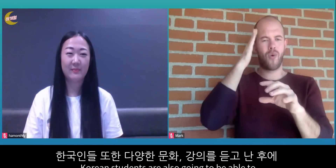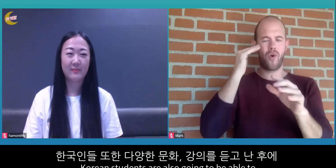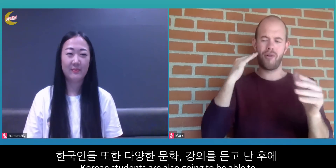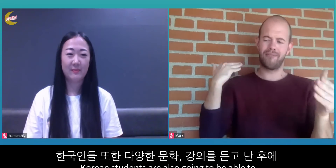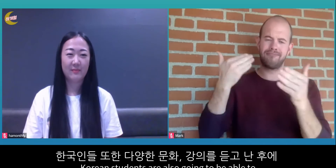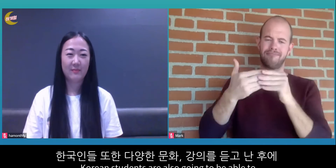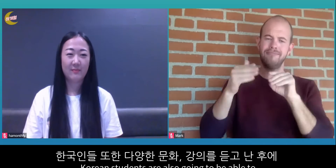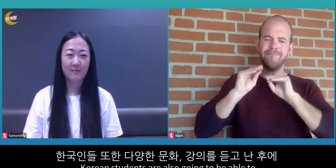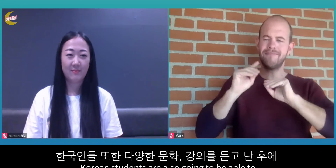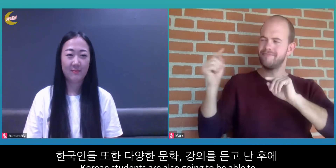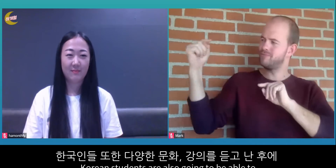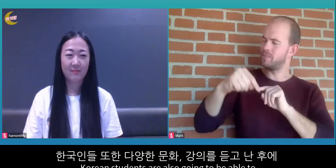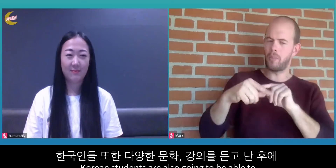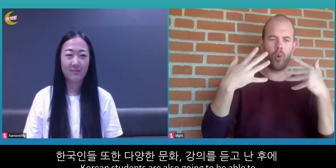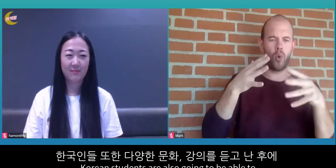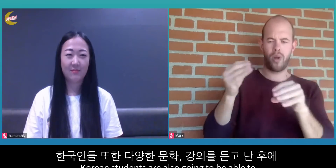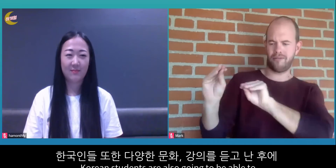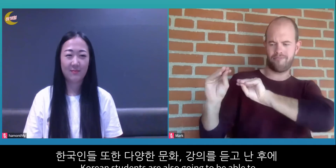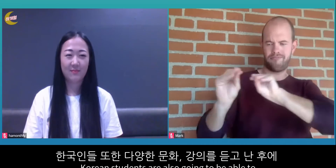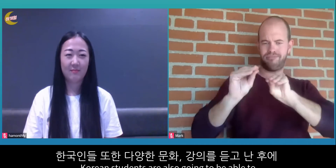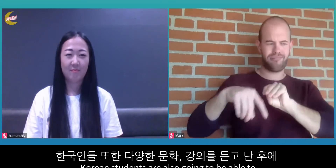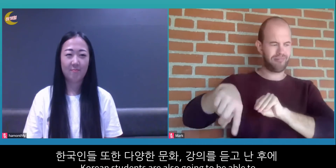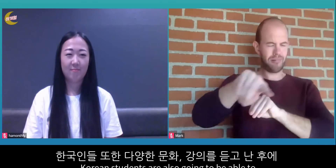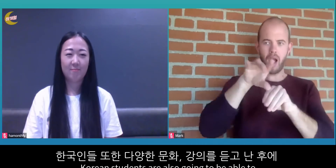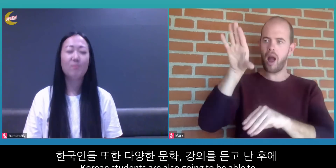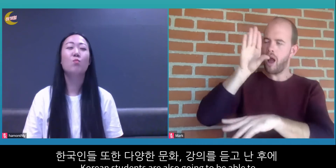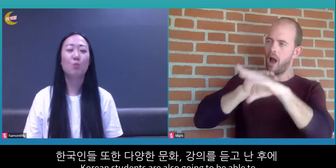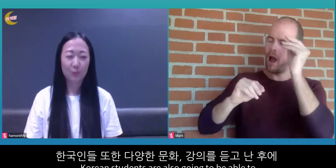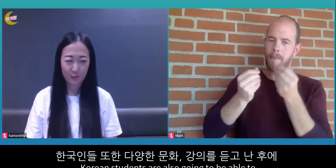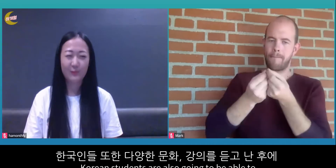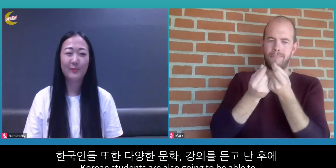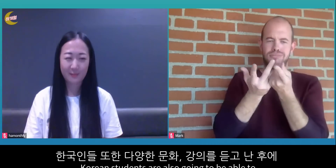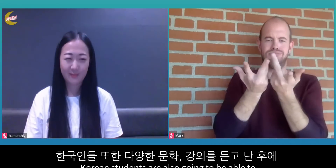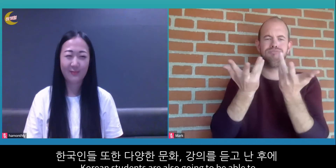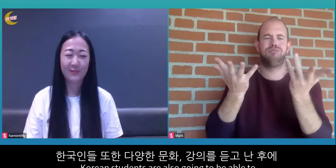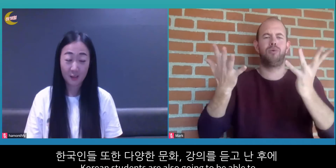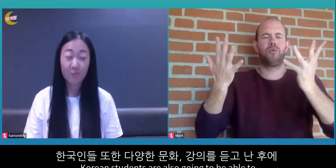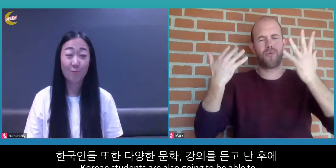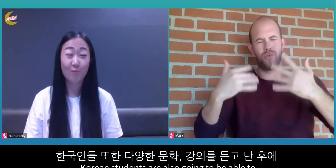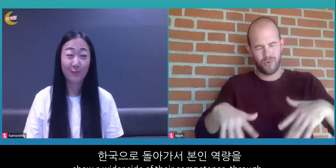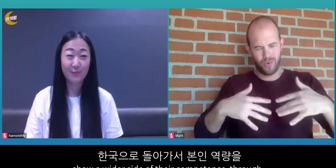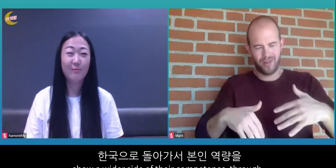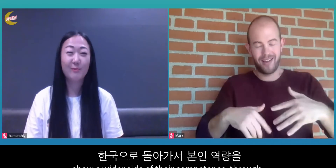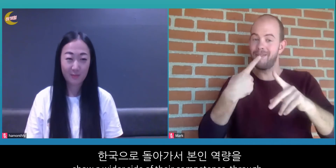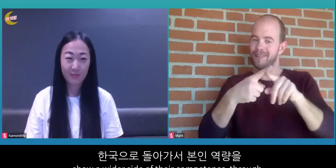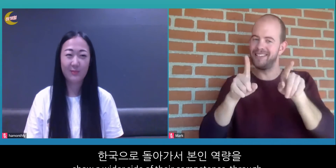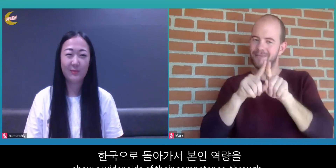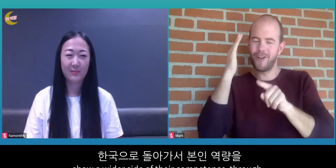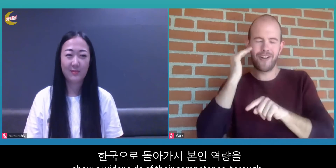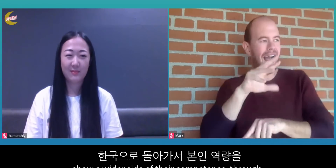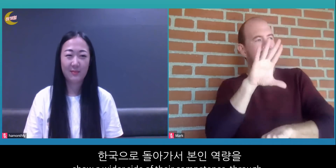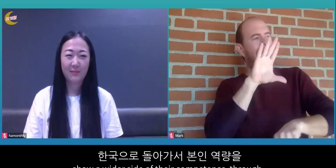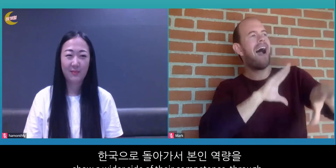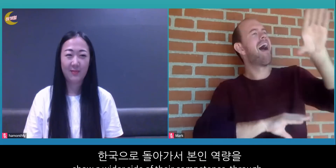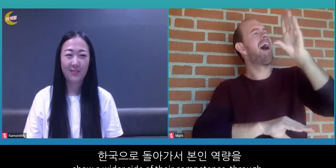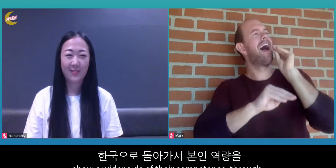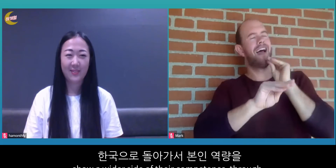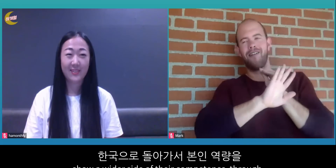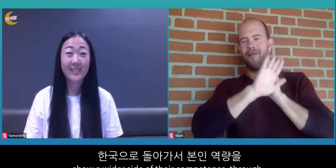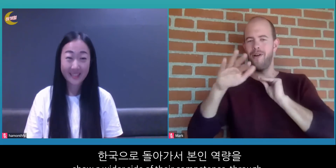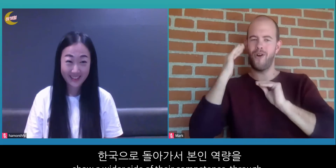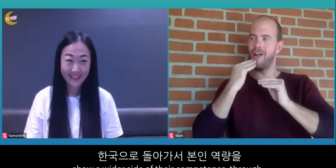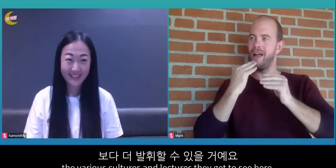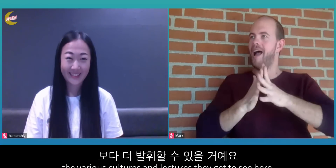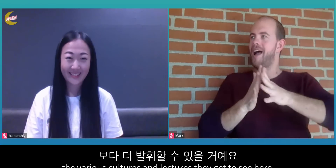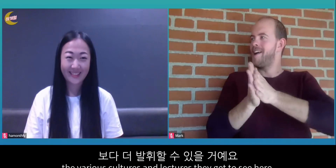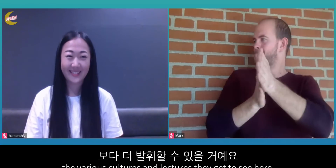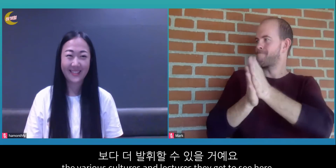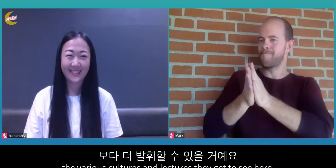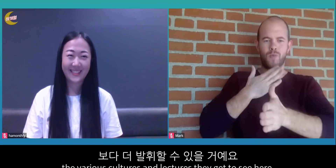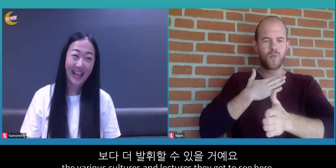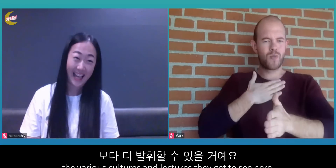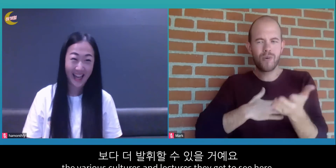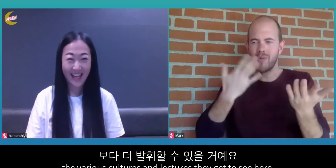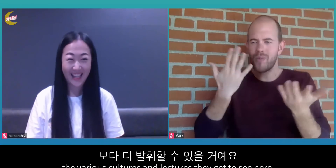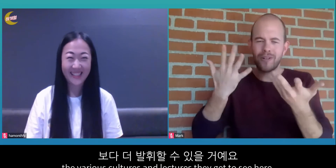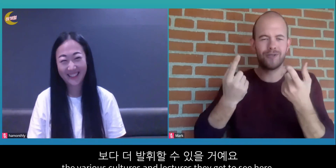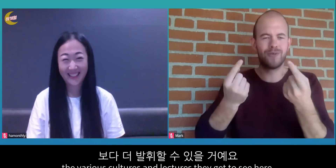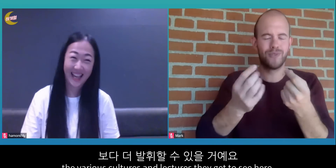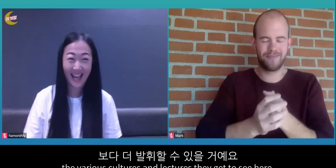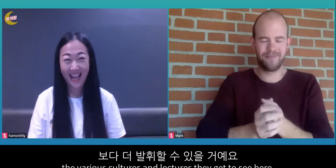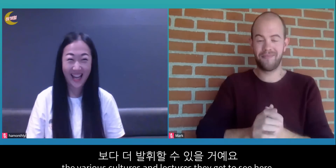また、韓国の学生は、ここで見られるさまざまな文化や講義を通じて、自分の能力のより広い側面を示すことができるようになります。